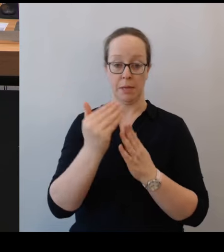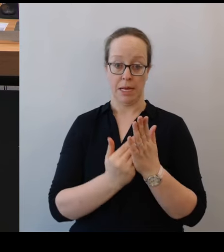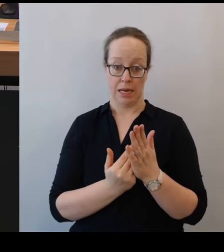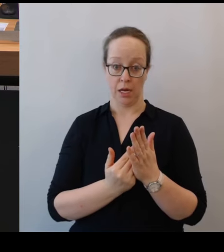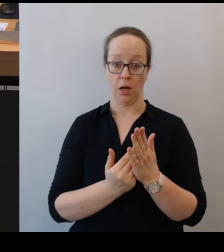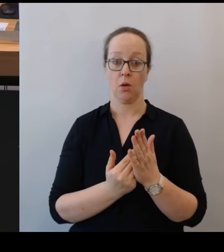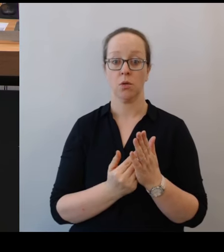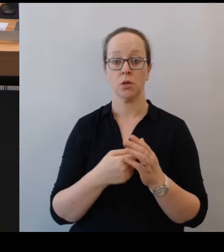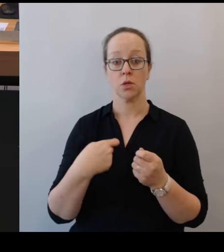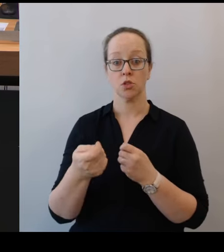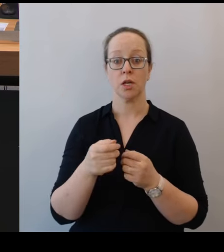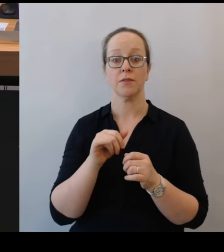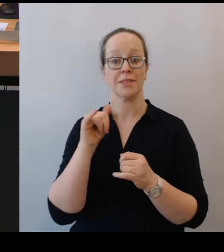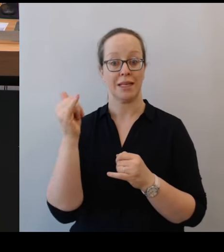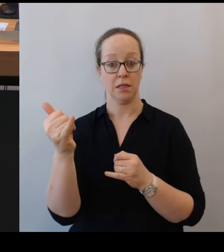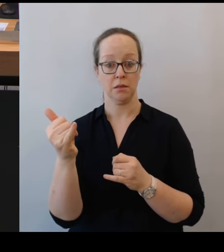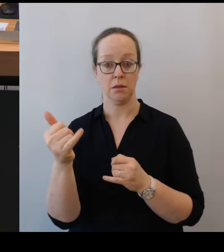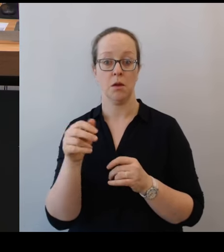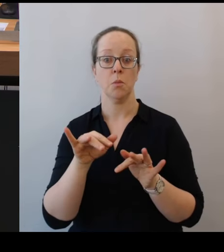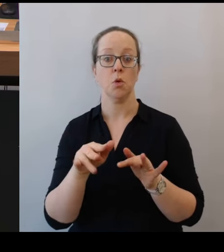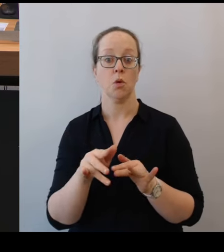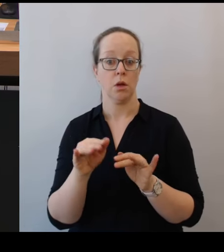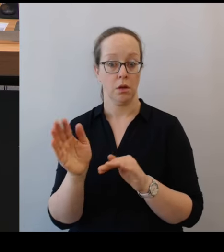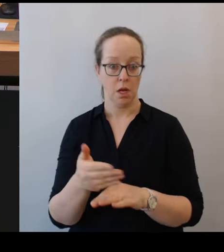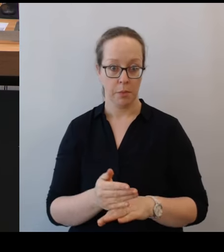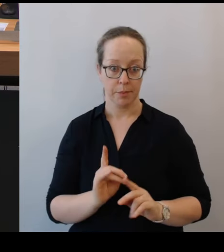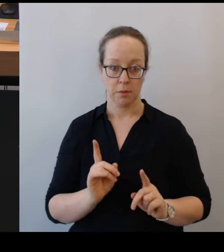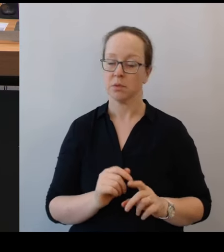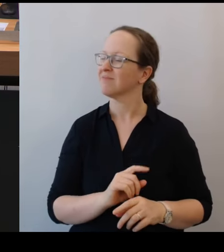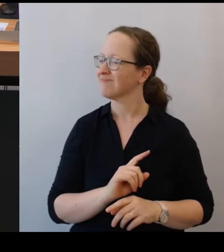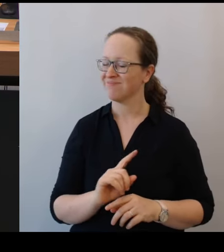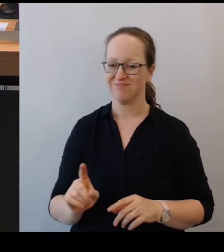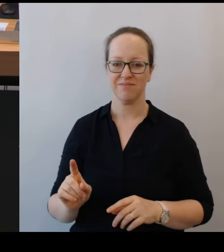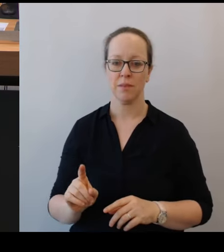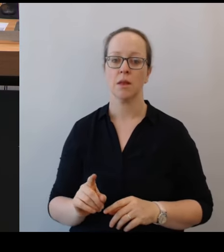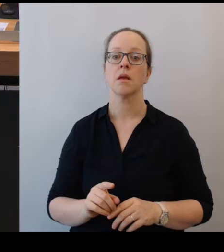die den größten bürokratischen und auch materiellen Entlastungseffekt für die Hotellerie bringt. (Beifall)